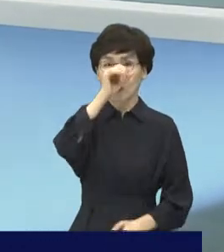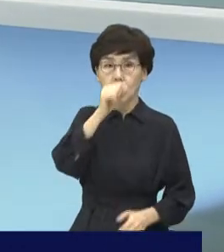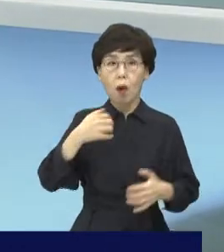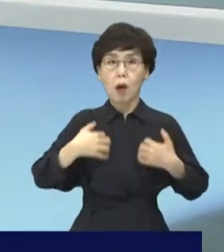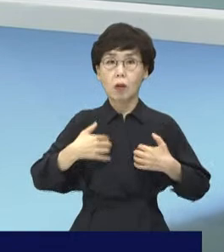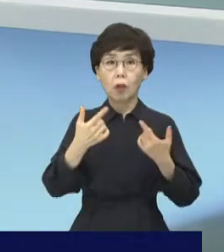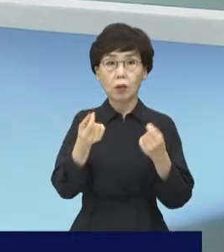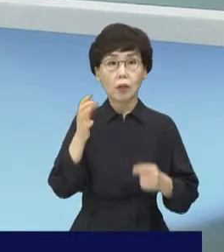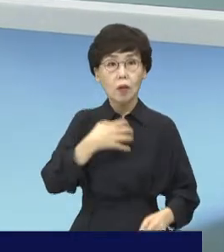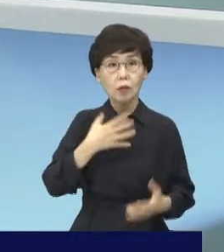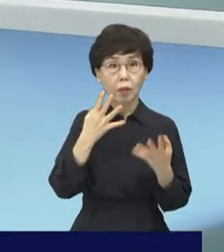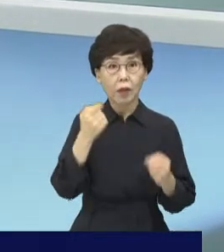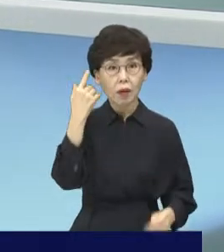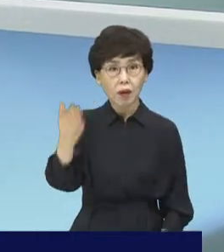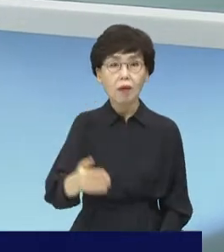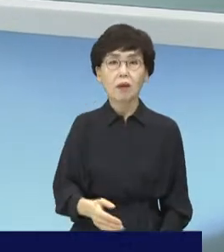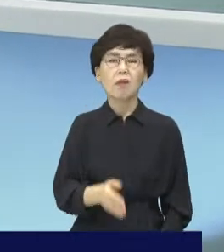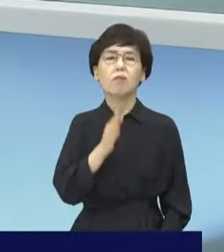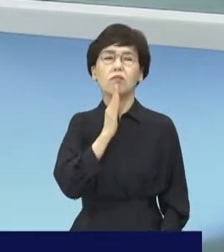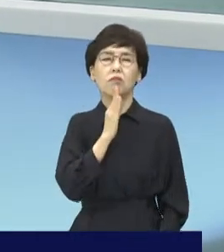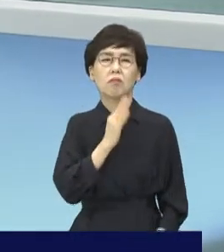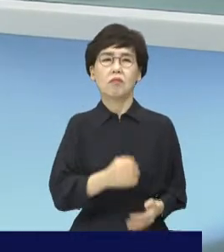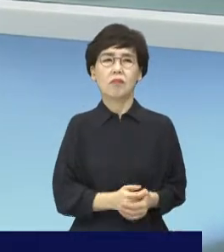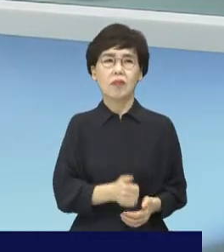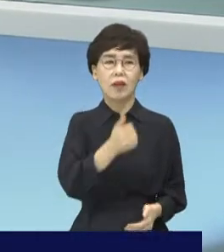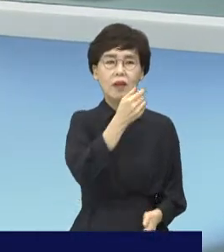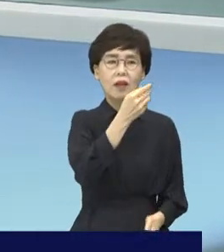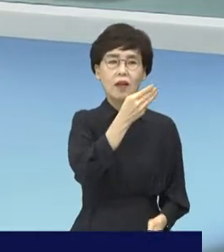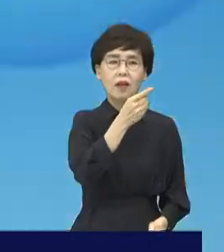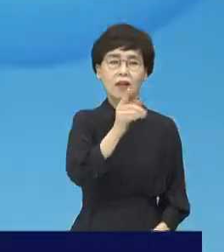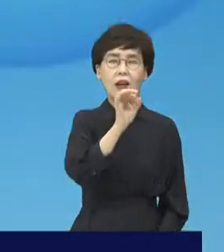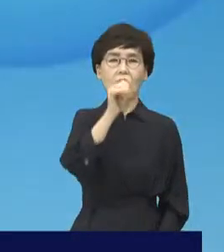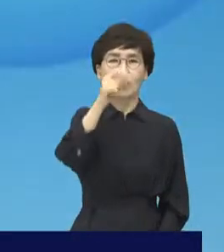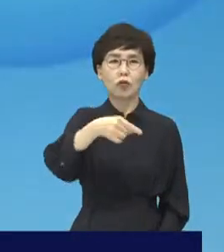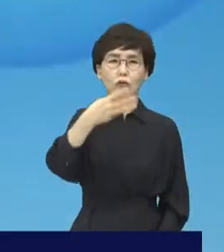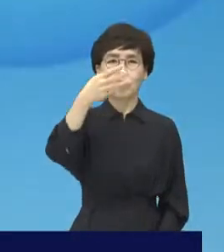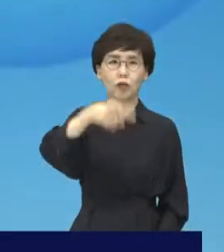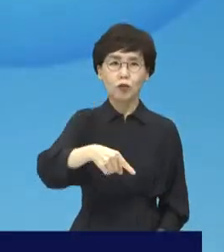그렇습니다. 탕후루, 대세 디저트 이렇게 불리는데요.